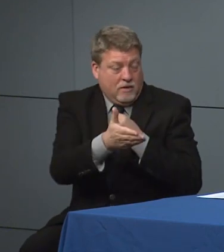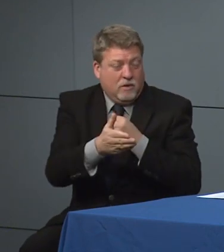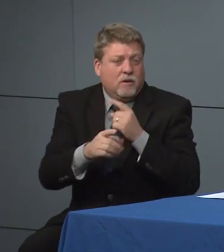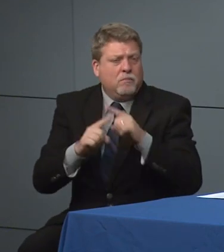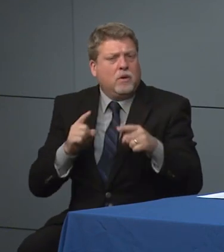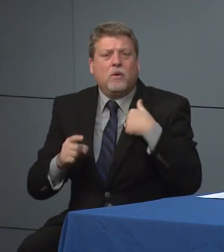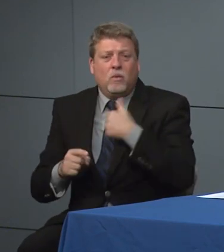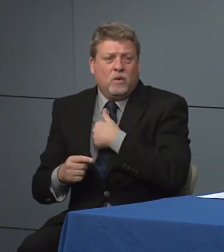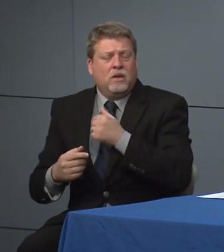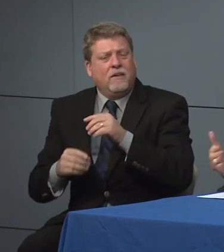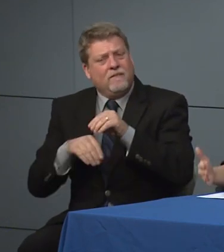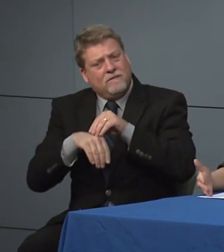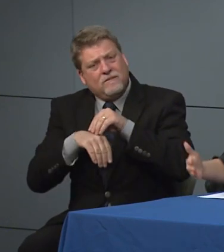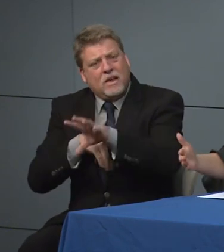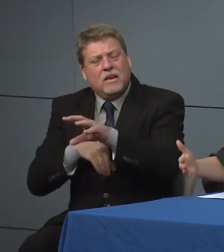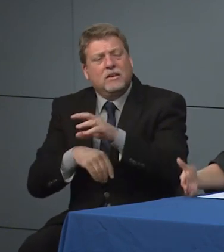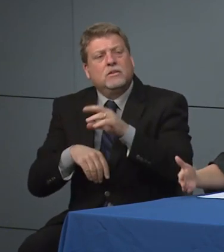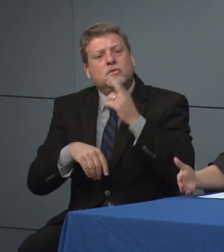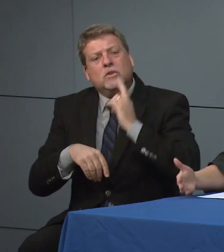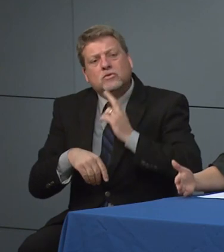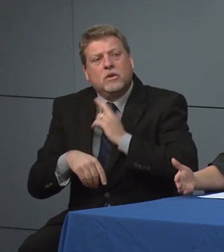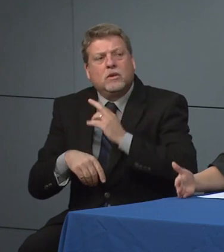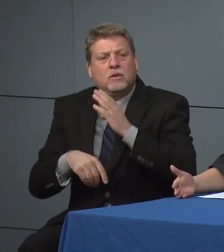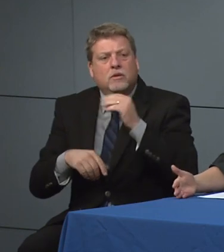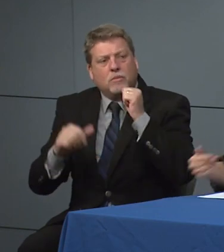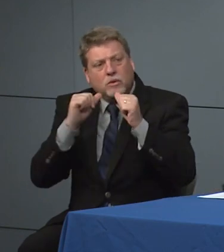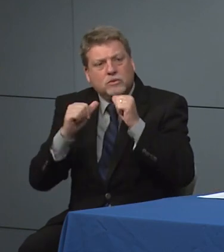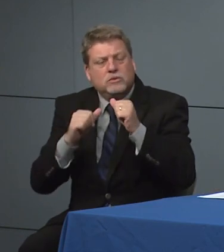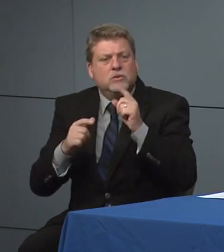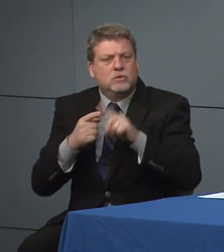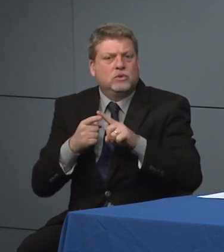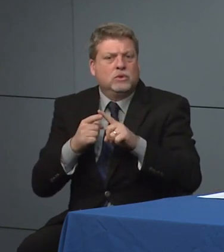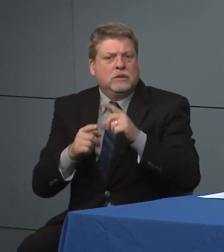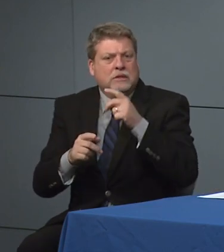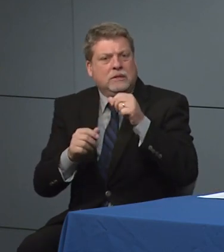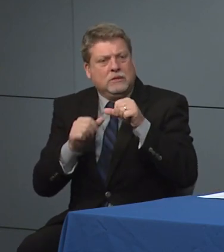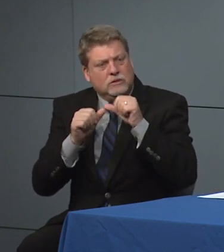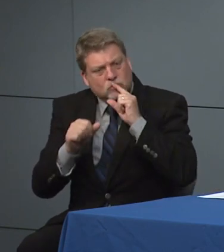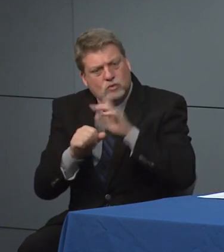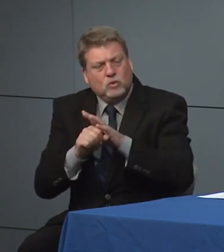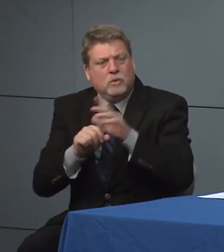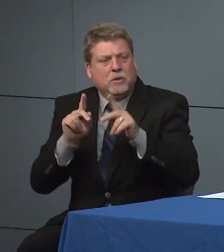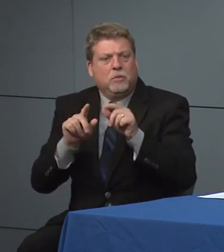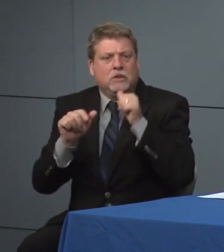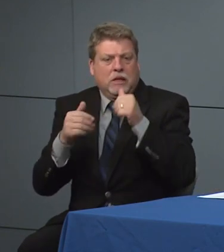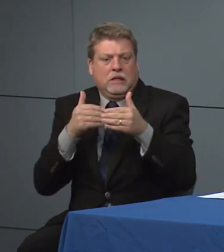aseguró que Irán frustrante publicó su días y también para estar anticipar es que mantengan es esa distancia